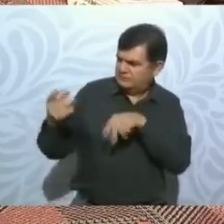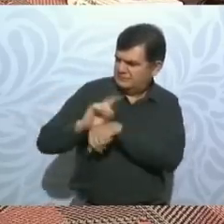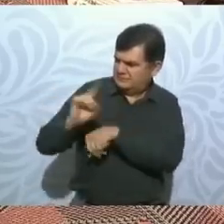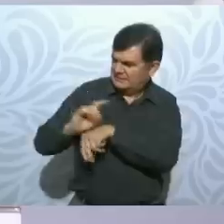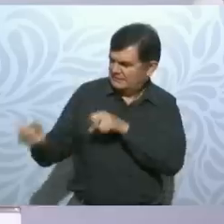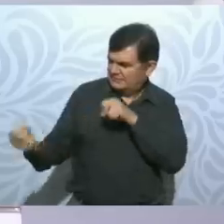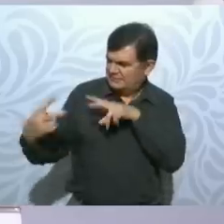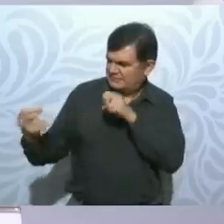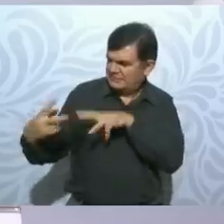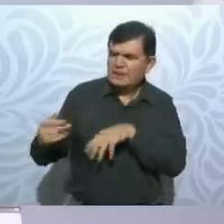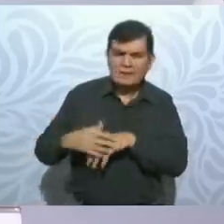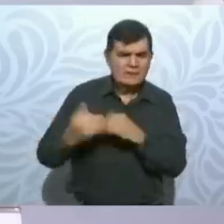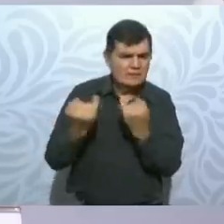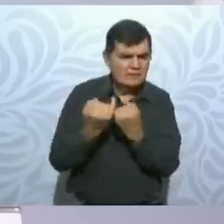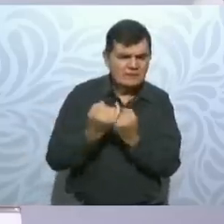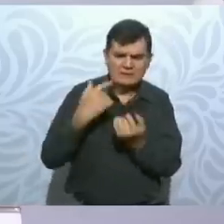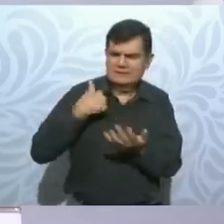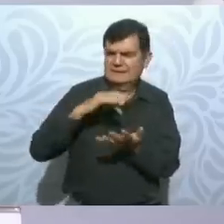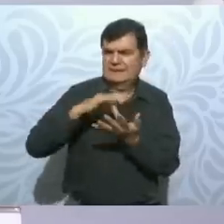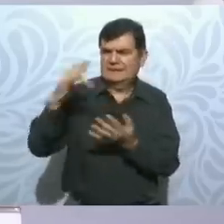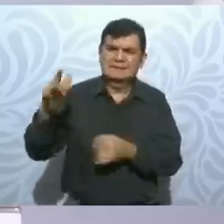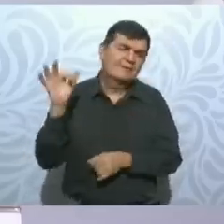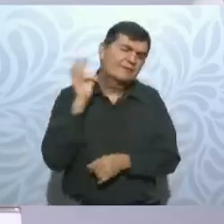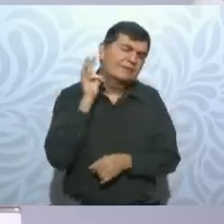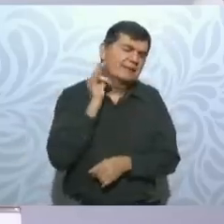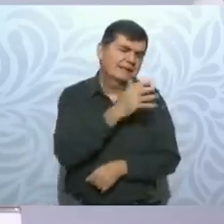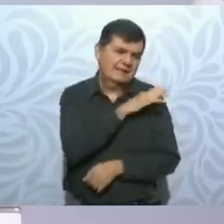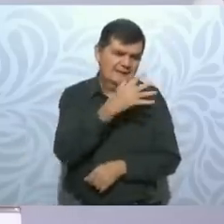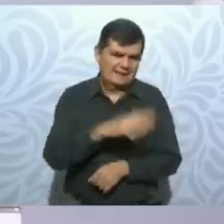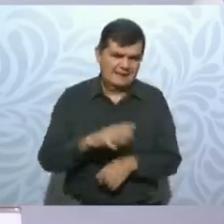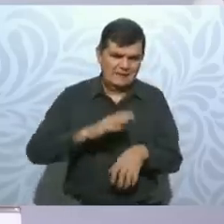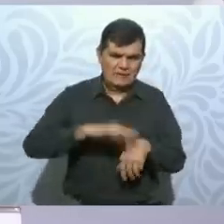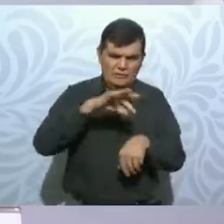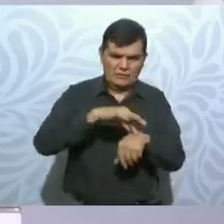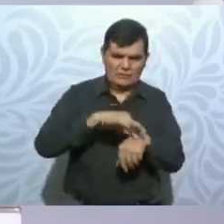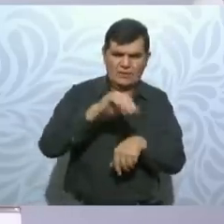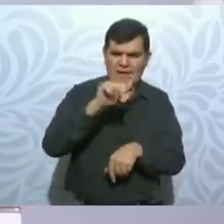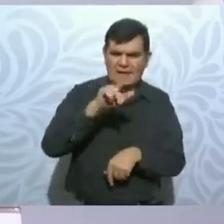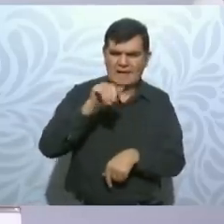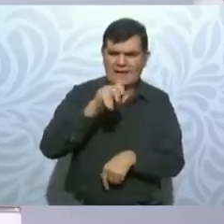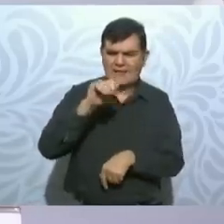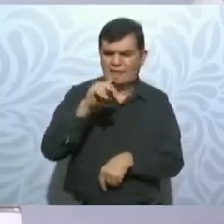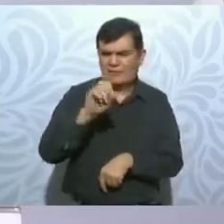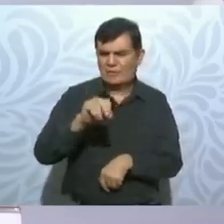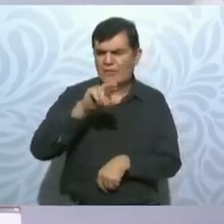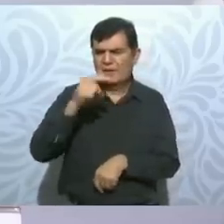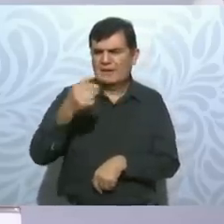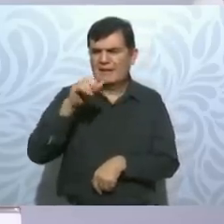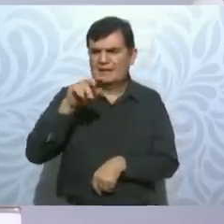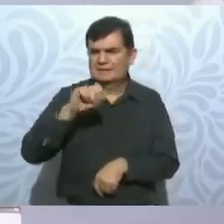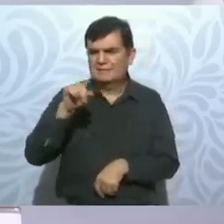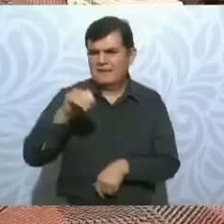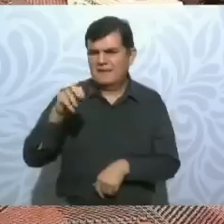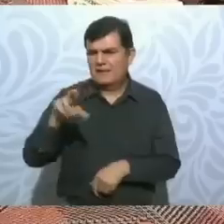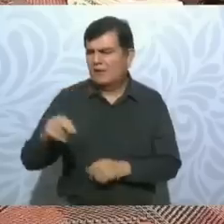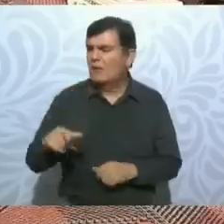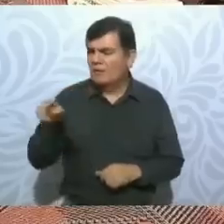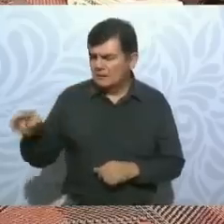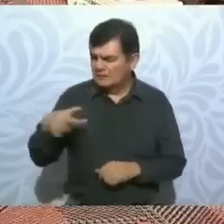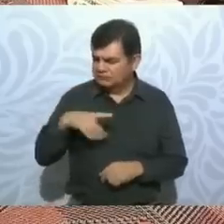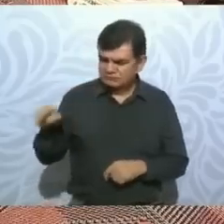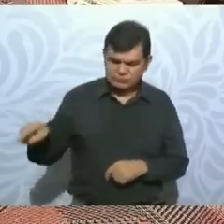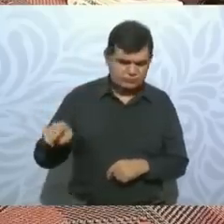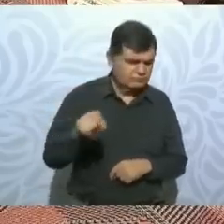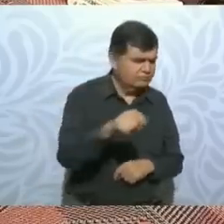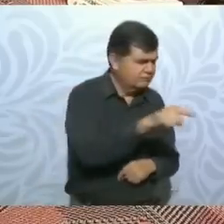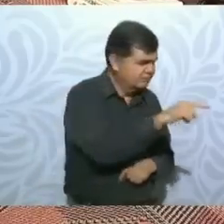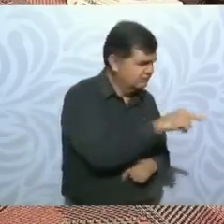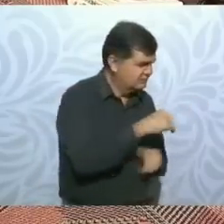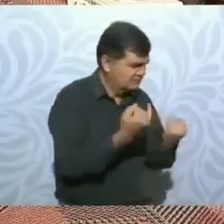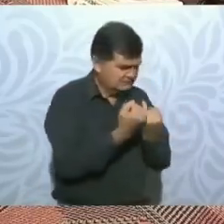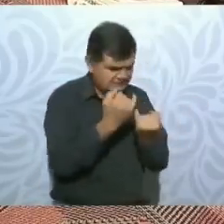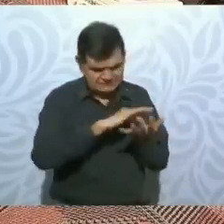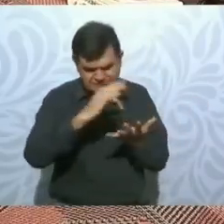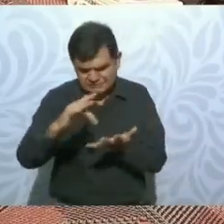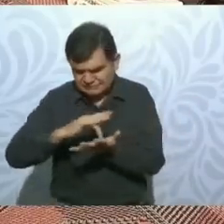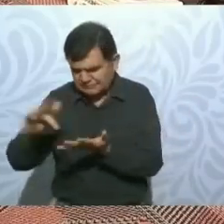y agradecer especialmente al fiscal general de la república Al Dr Alejandro gerz manero [Música] que